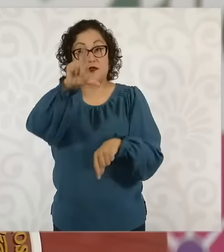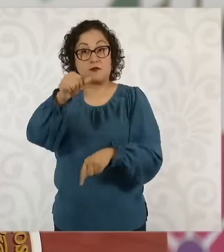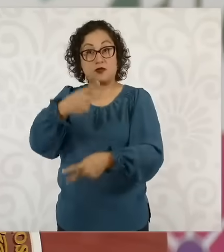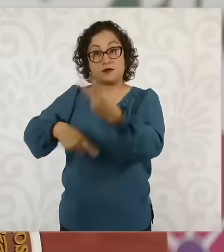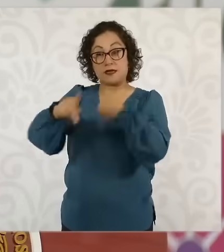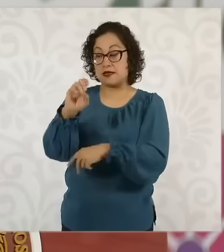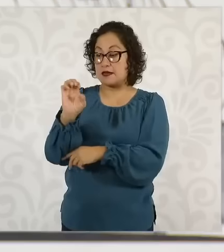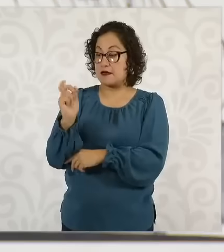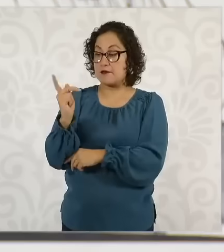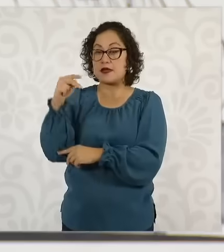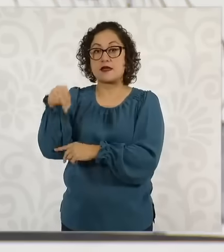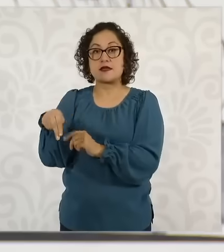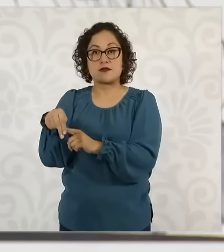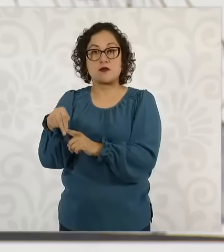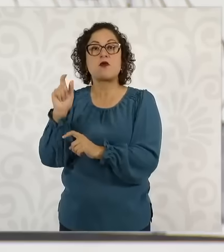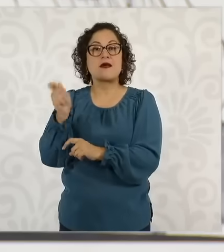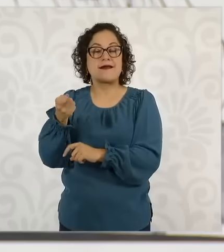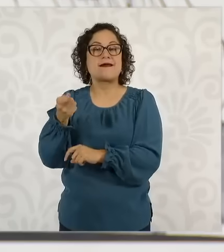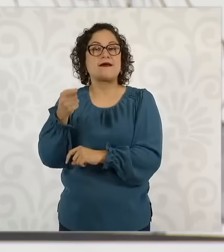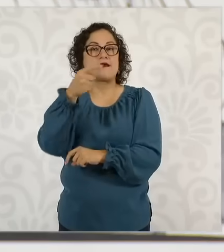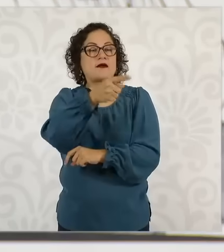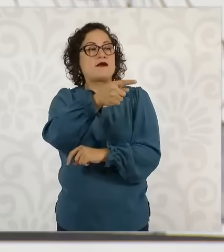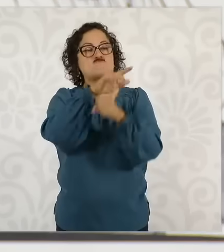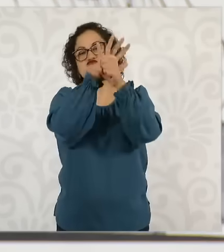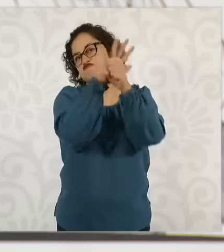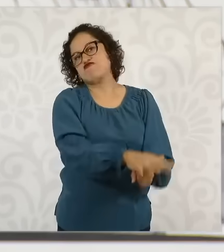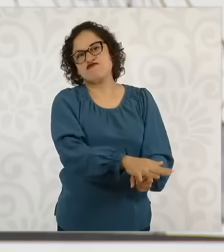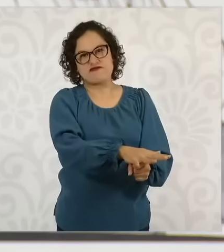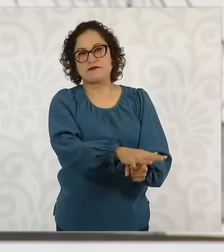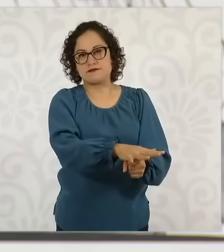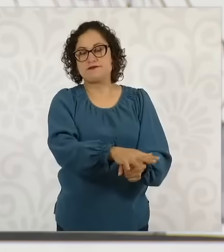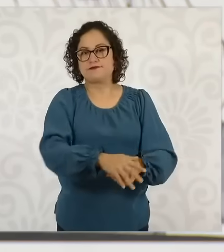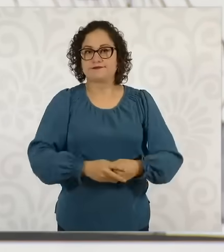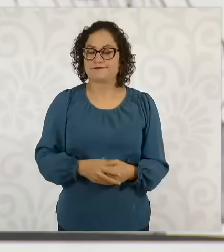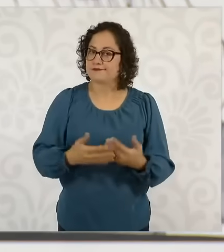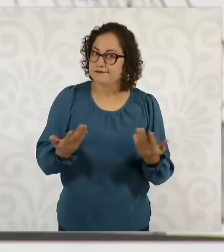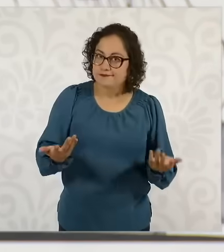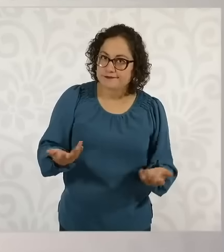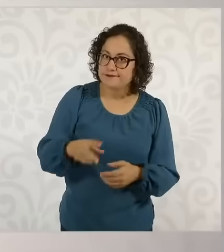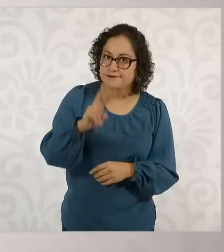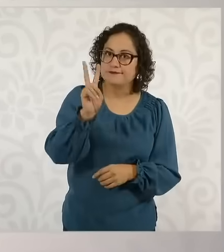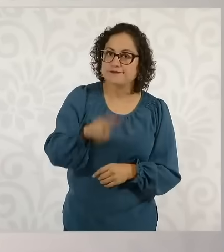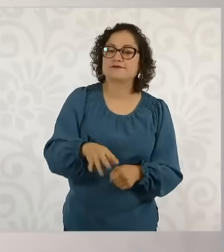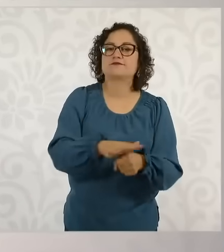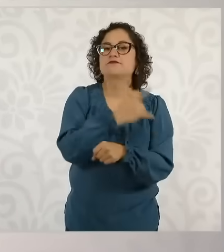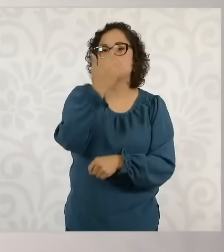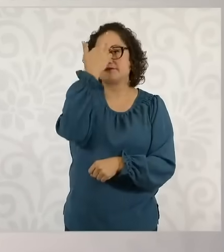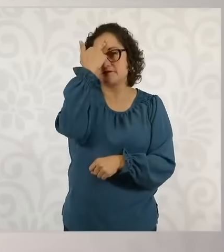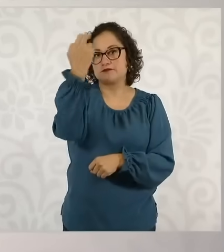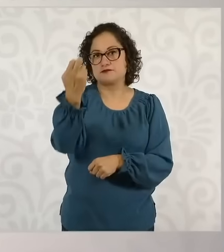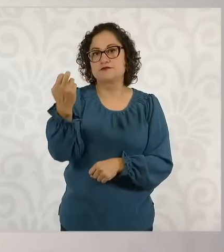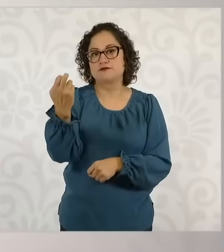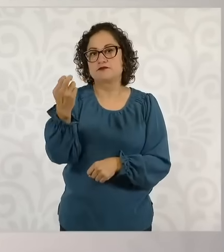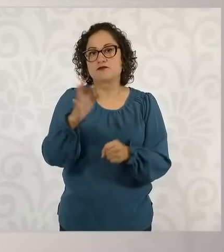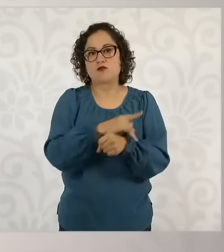represión muy cruenta, eh, en realidad porque eh querían que se hiciera el aeropuerto en Texcoco,